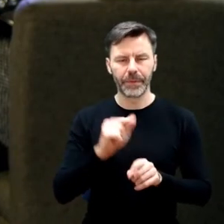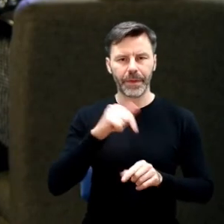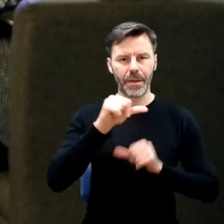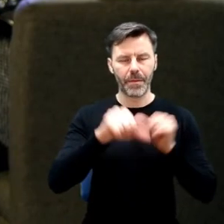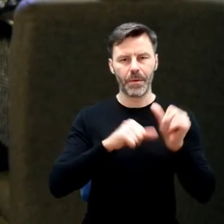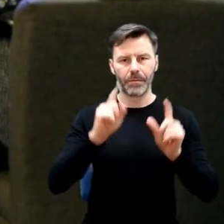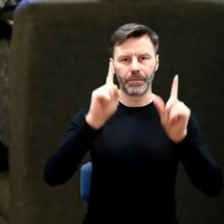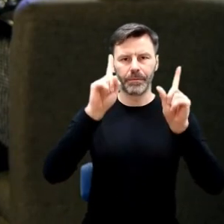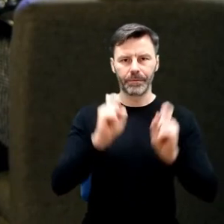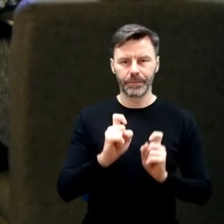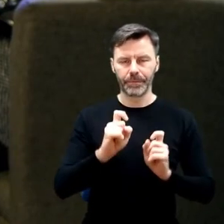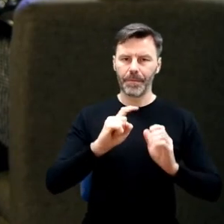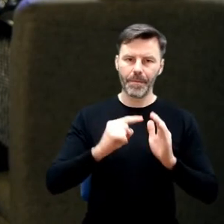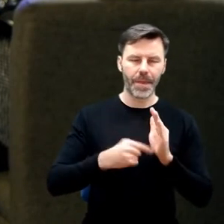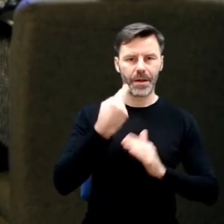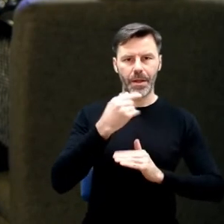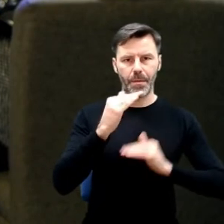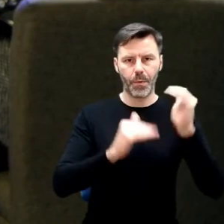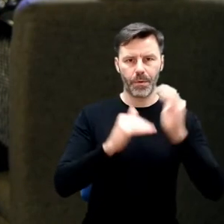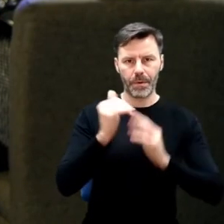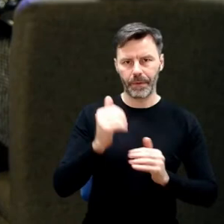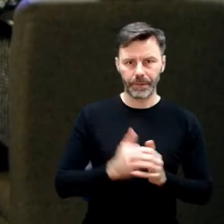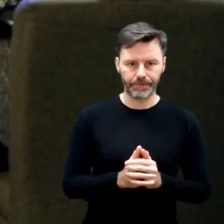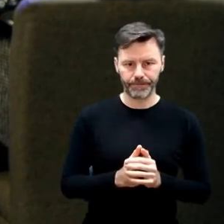No wiadomo, 2021 rok to był początek,